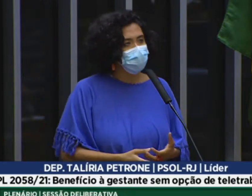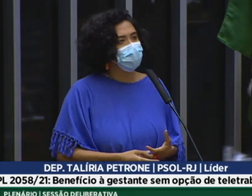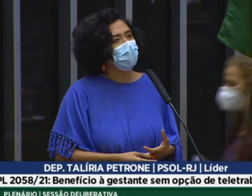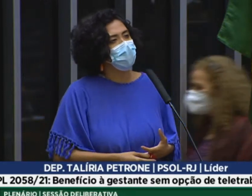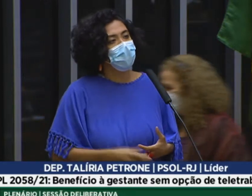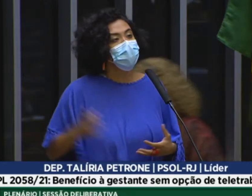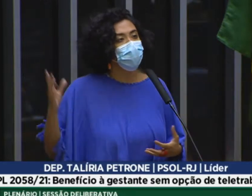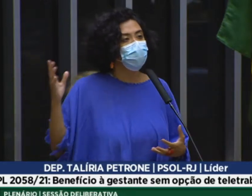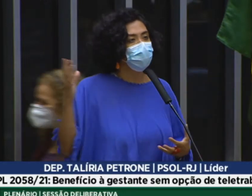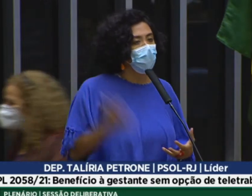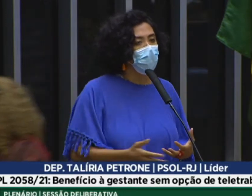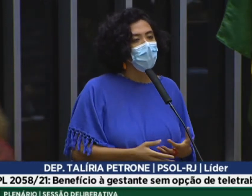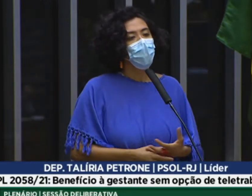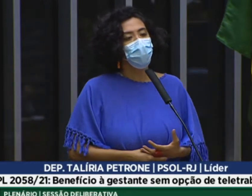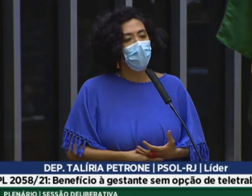INCENTIVOU UM NÃO USO DE MÁSCARA E MUITAS DESSAS